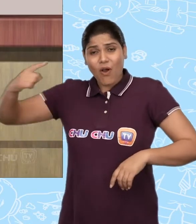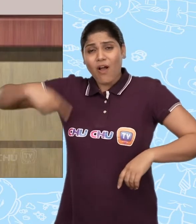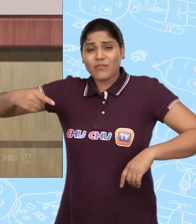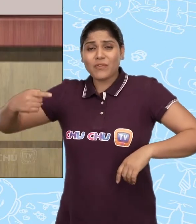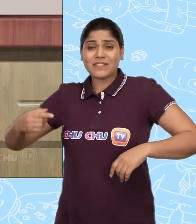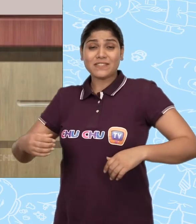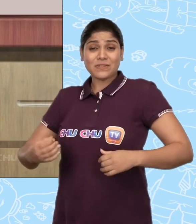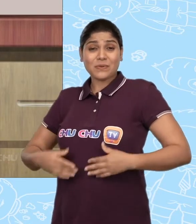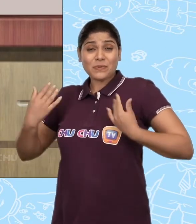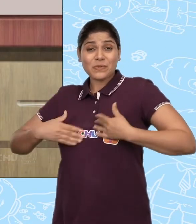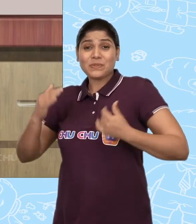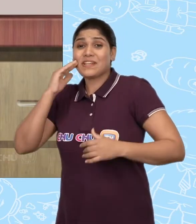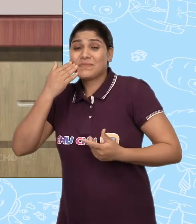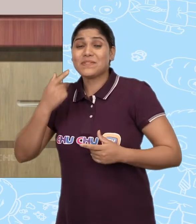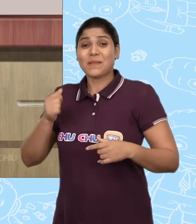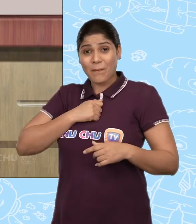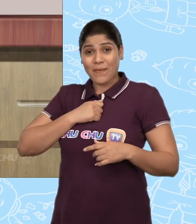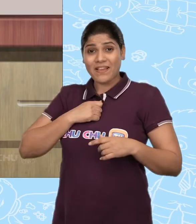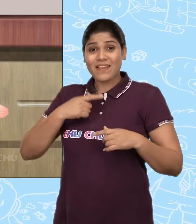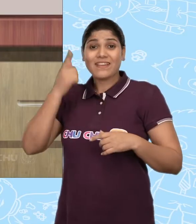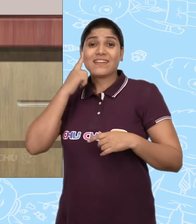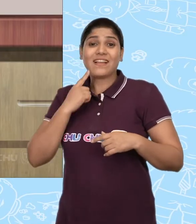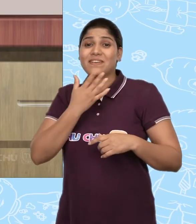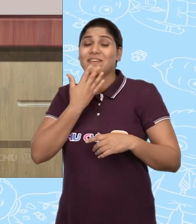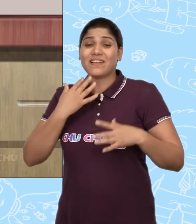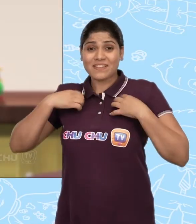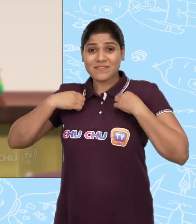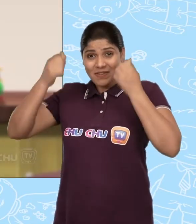मुझे हमेशा ख़ुशी होती है जब मै पीले कपडे पहनता हूँ!